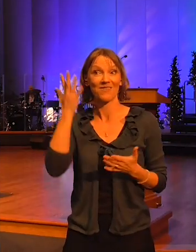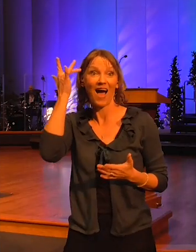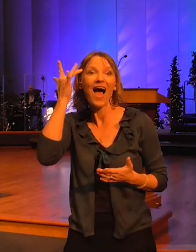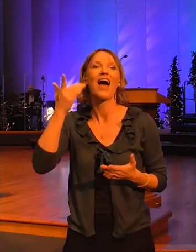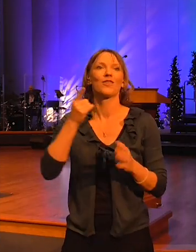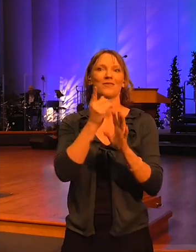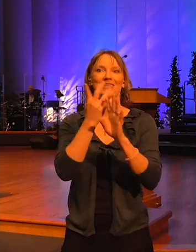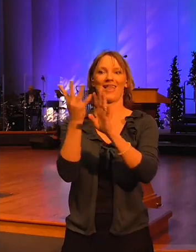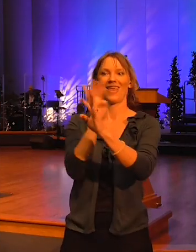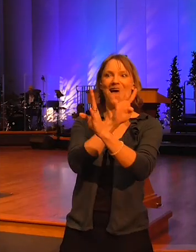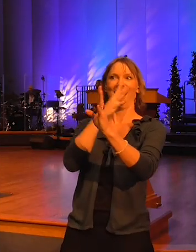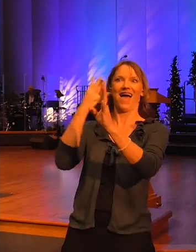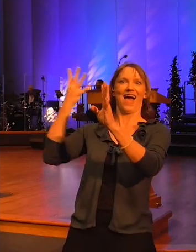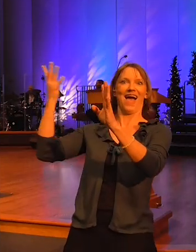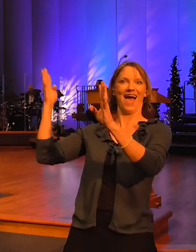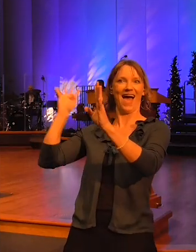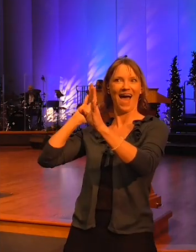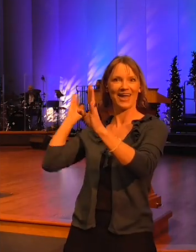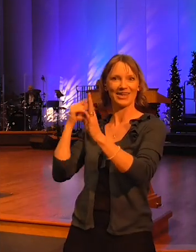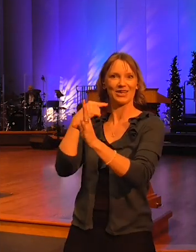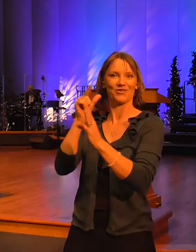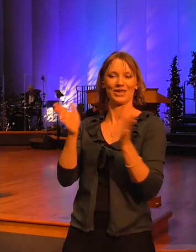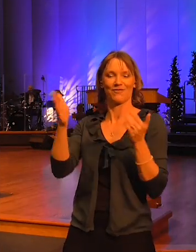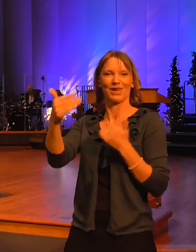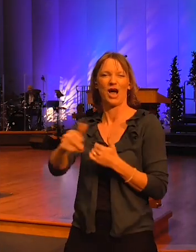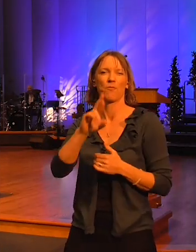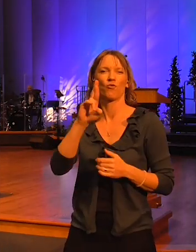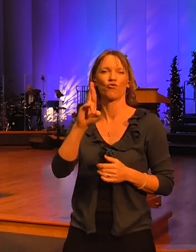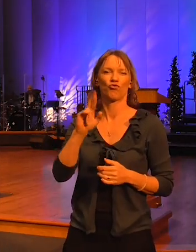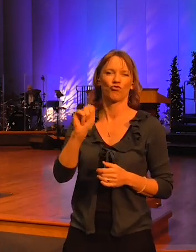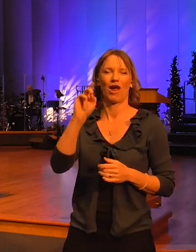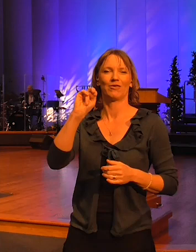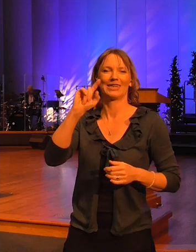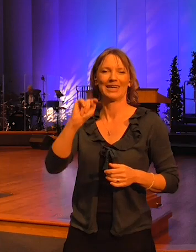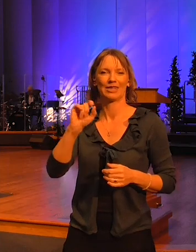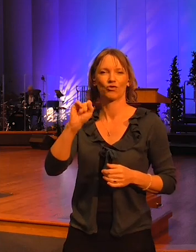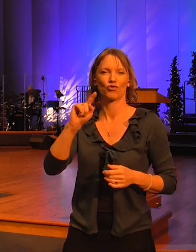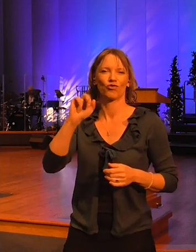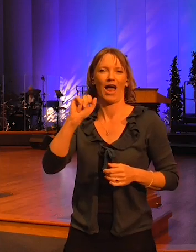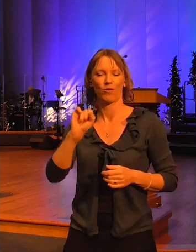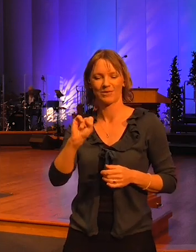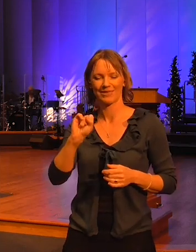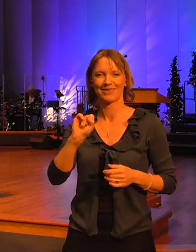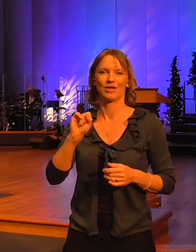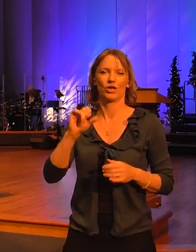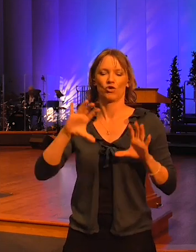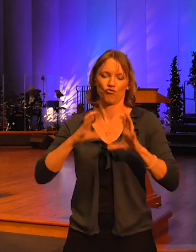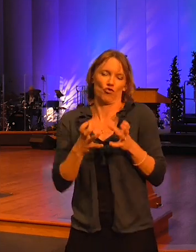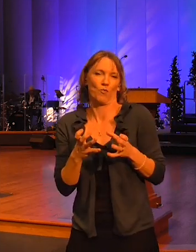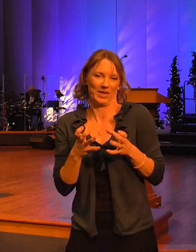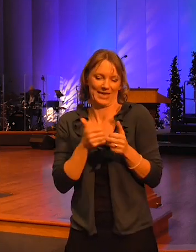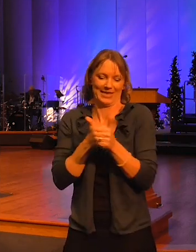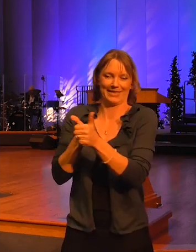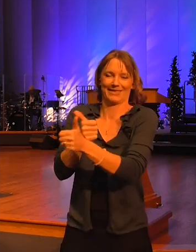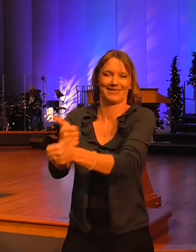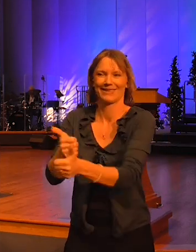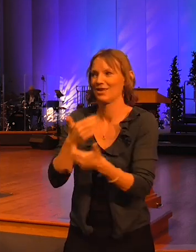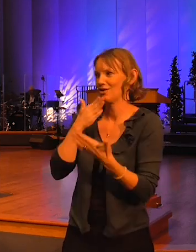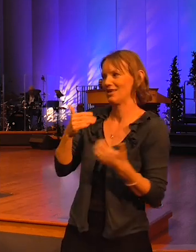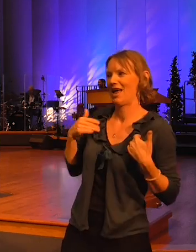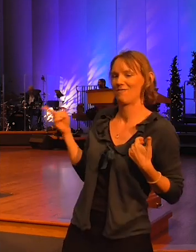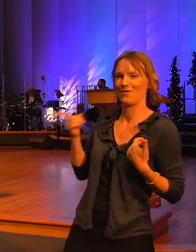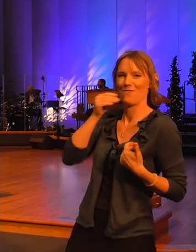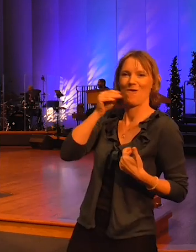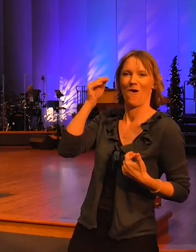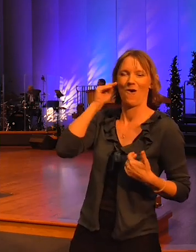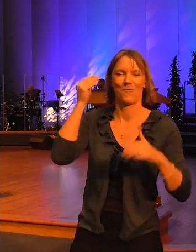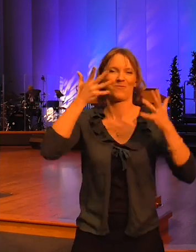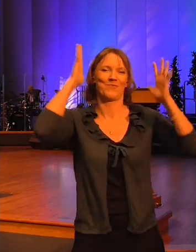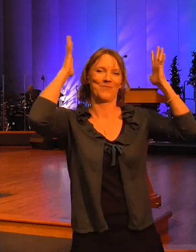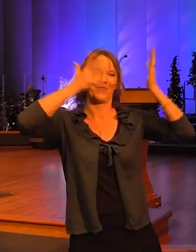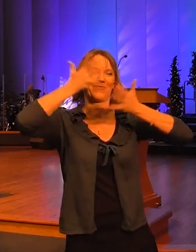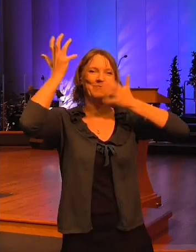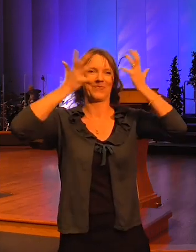Room la derrota y Strauss uh groupies los llamamos tan bueno tenerlos en casa